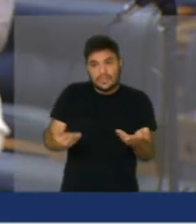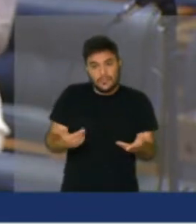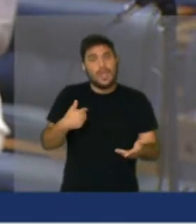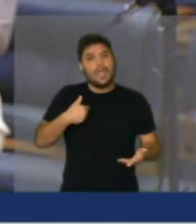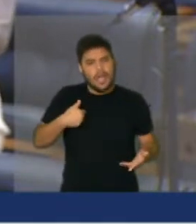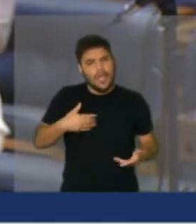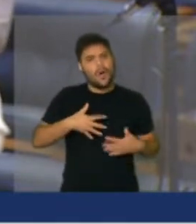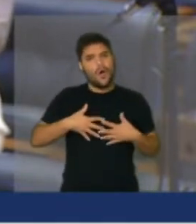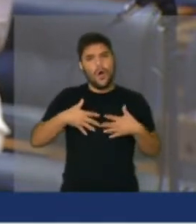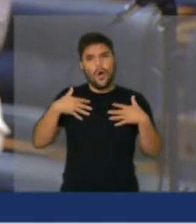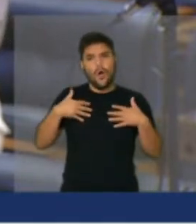QUERIDA CIDADE DE IBIRITÉ, É É POCA, AOS 21 ANOS DE IDADE,